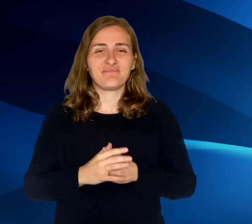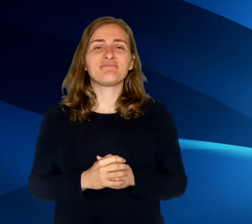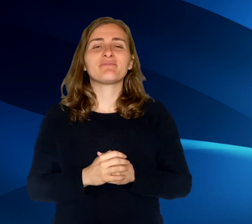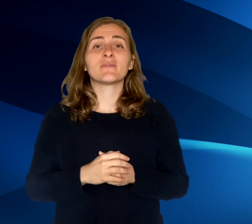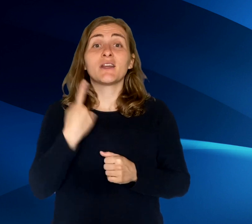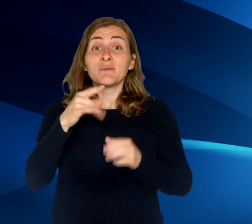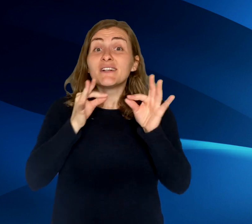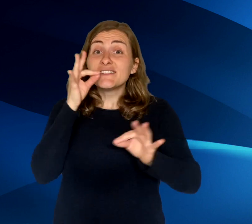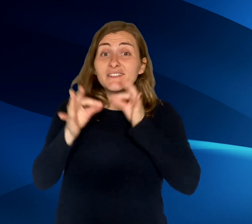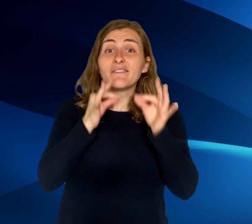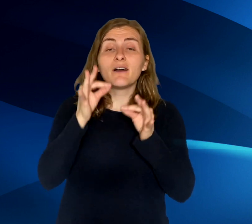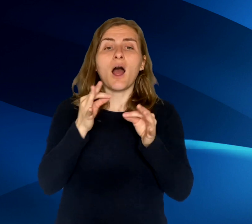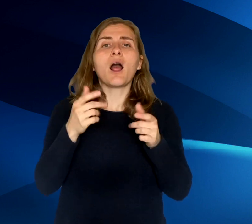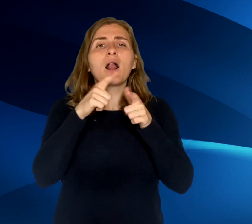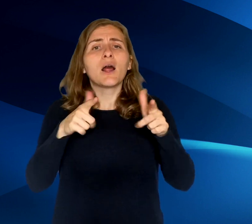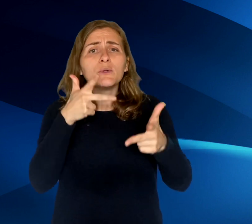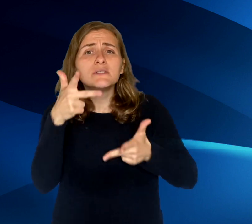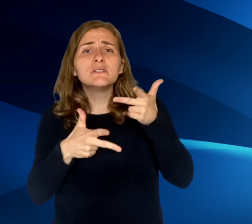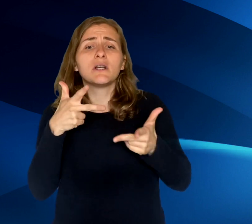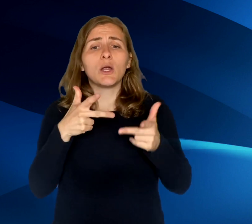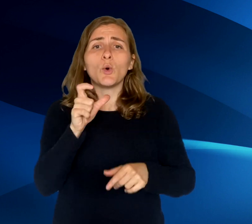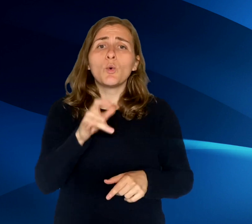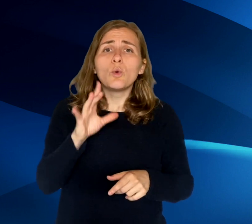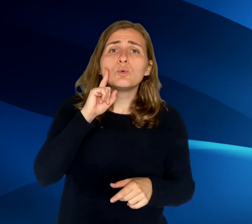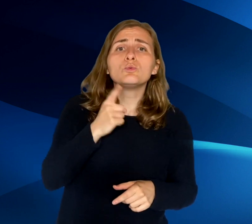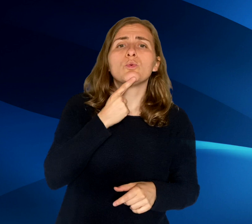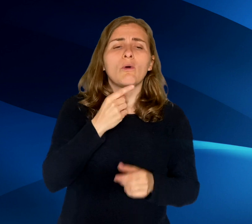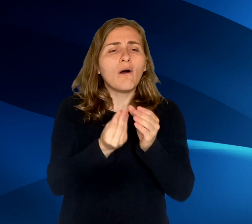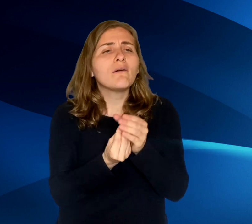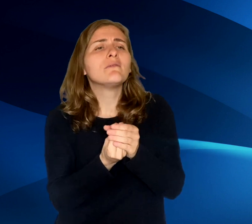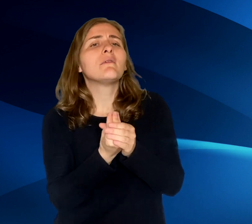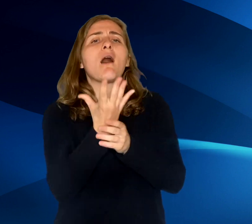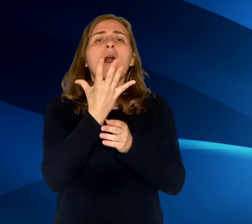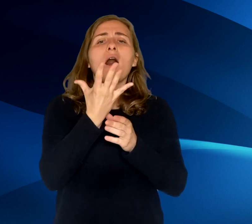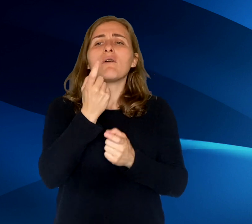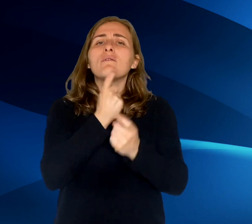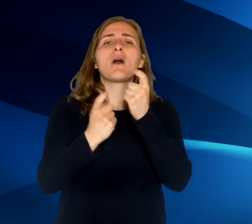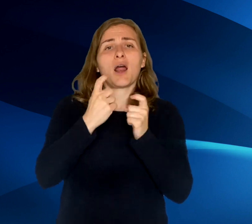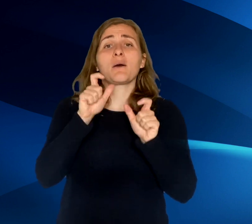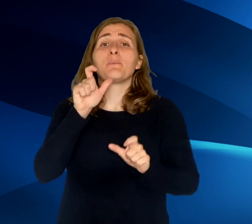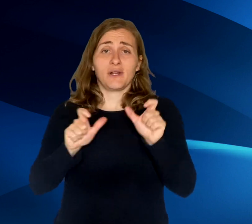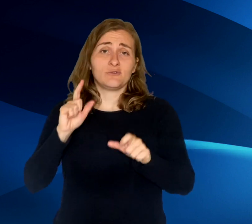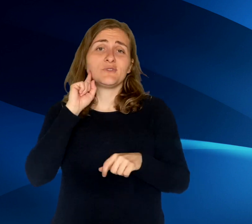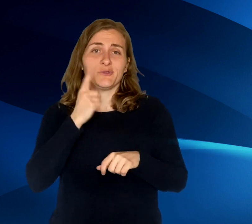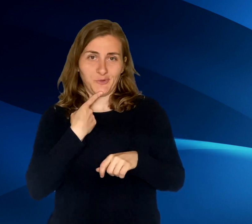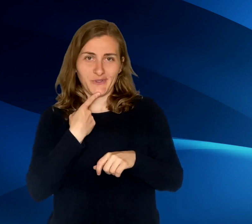Le lingue dei segni nazionali e le culture Sorde nascono dalle persone sorde.